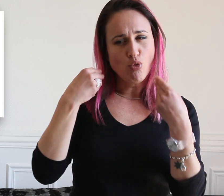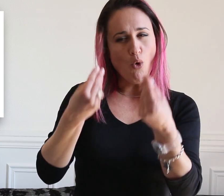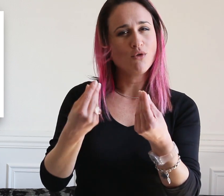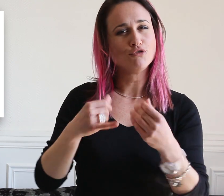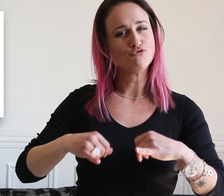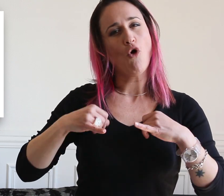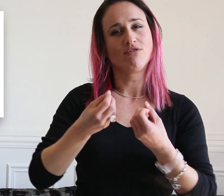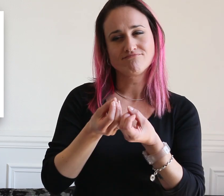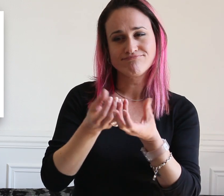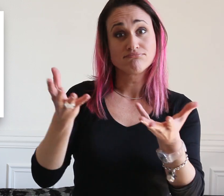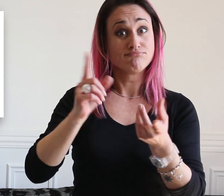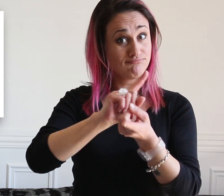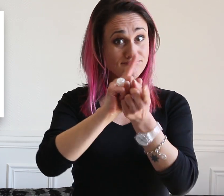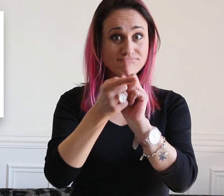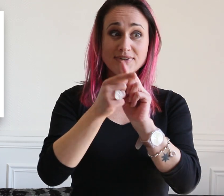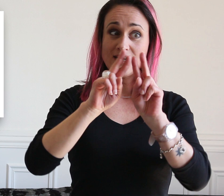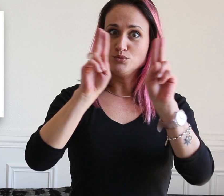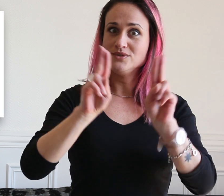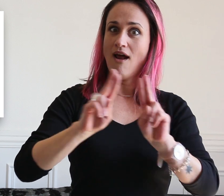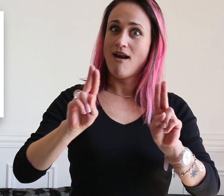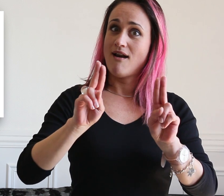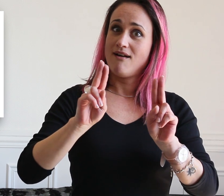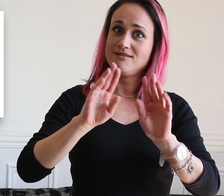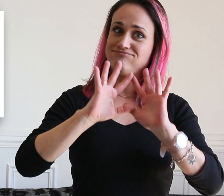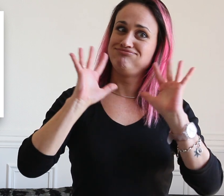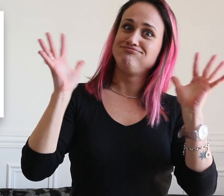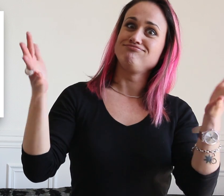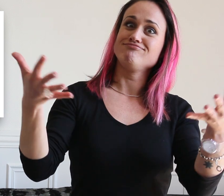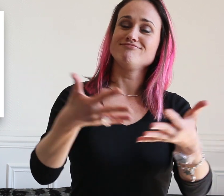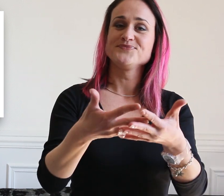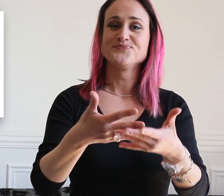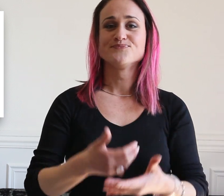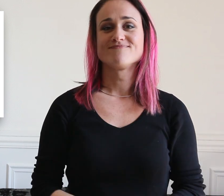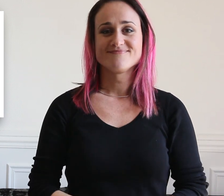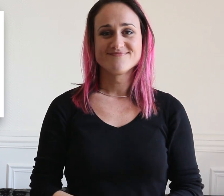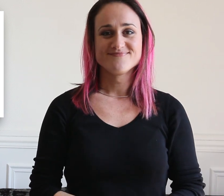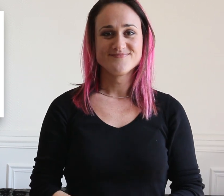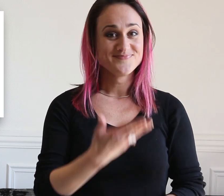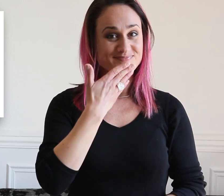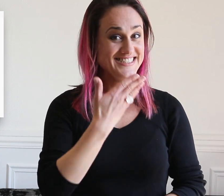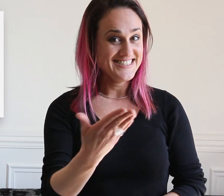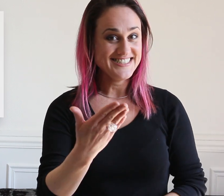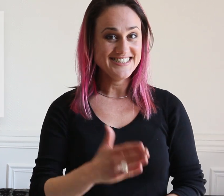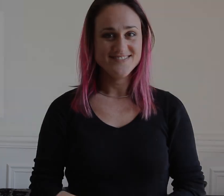Dans le but de faire découvrir les jeunes la culture internationale des sourds ! Merci !